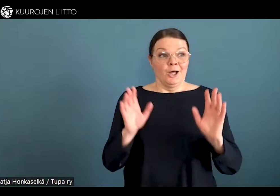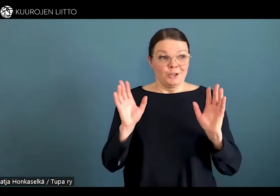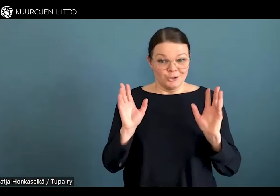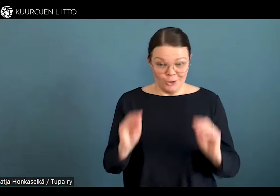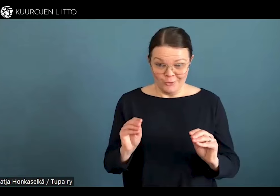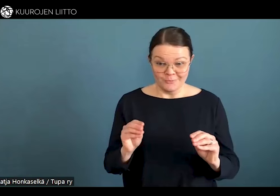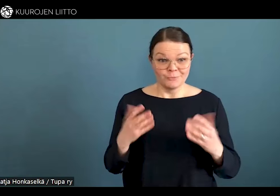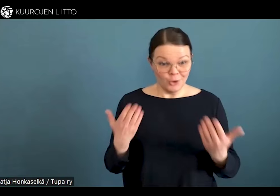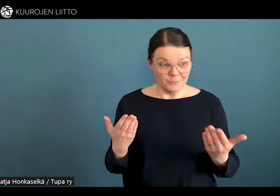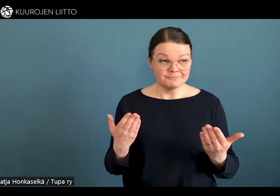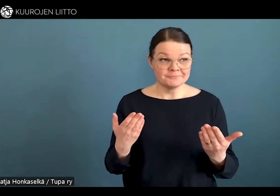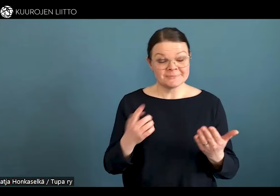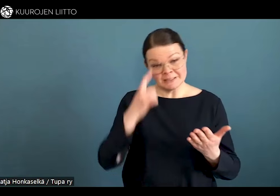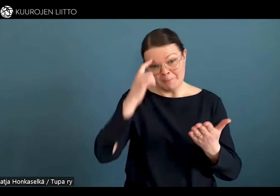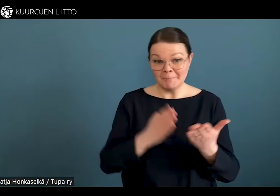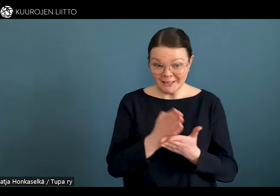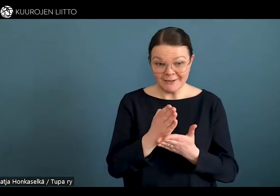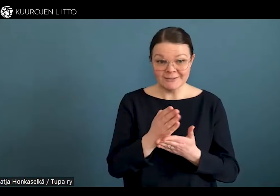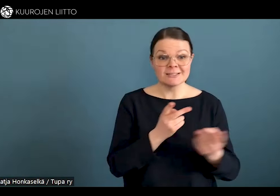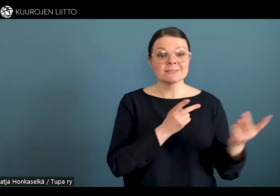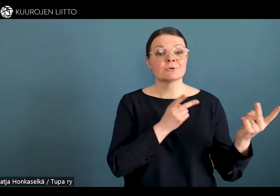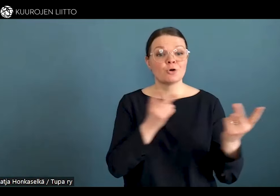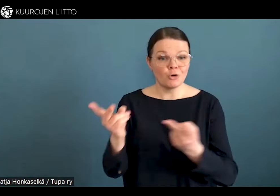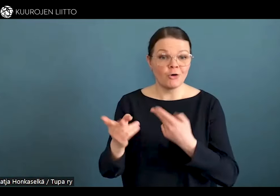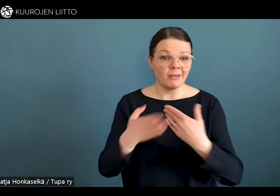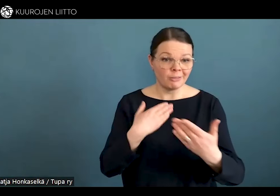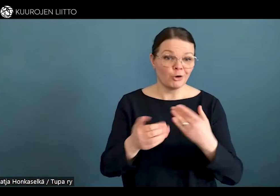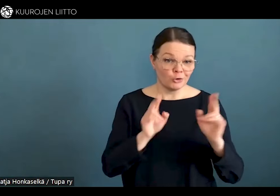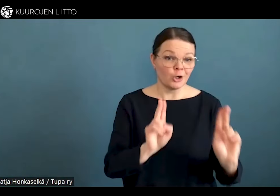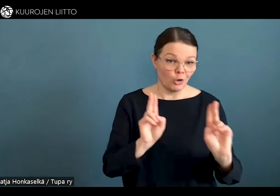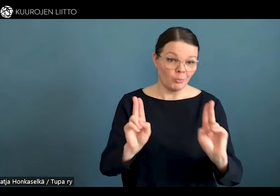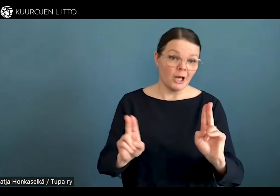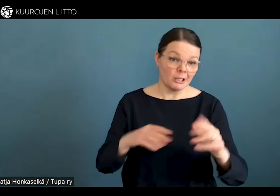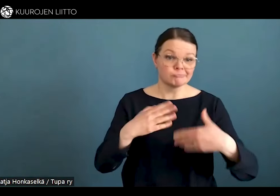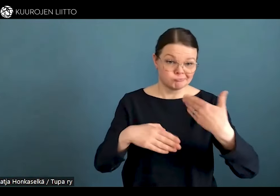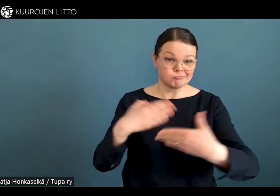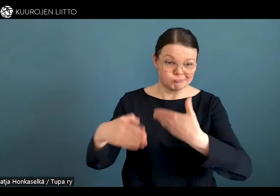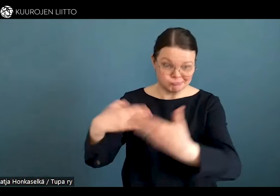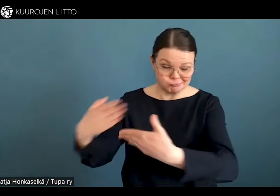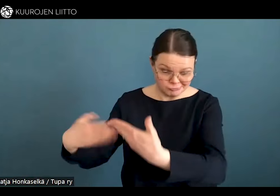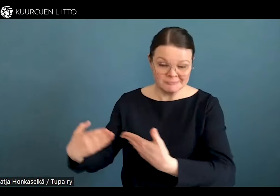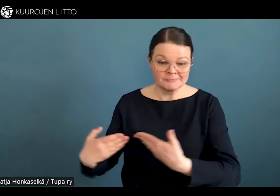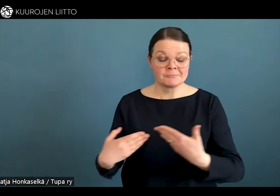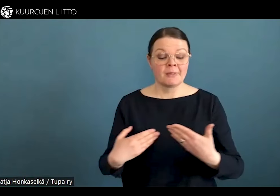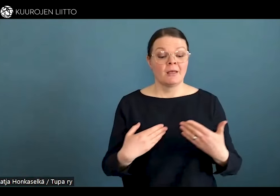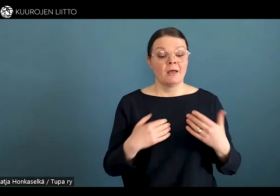Periaatteessa olemme työskennelleet koko ajan aina kuten ennenkin, -